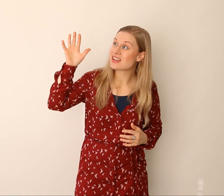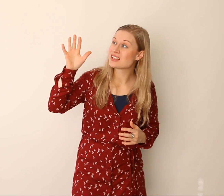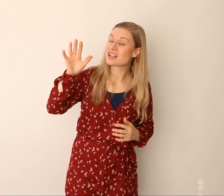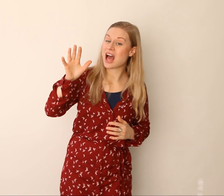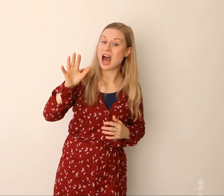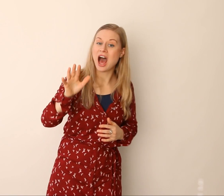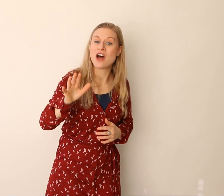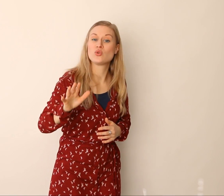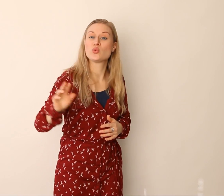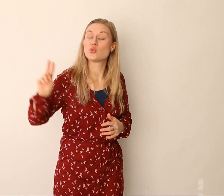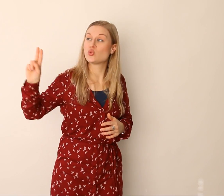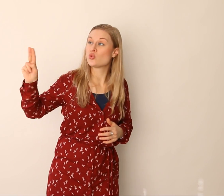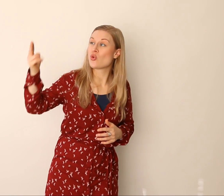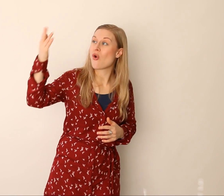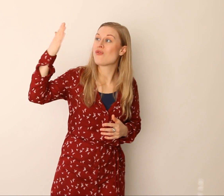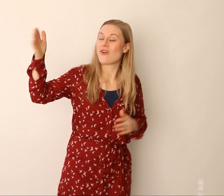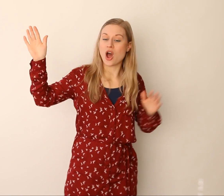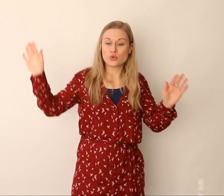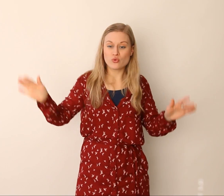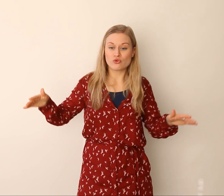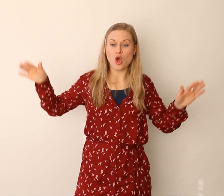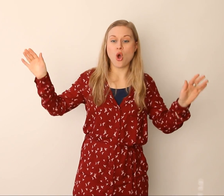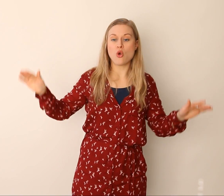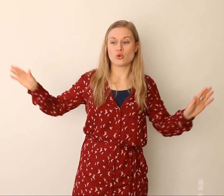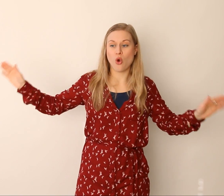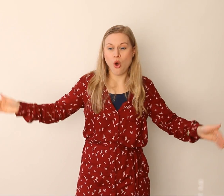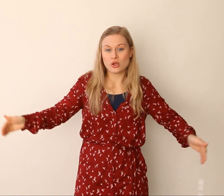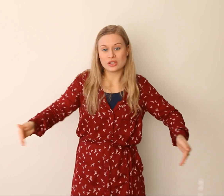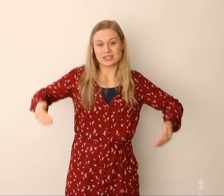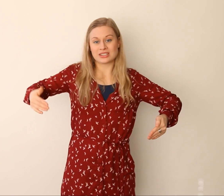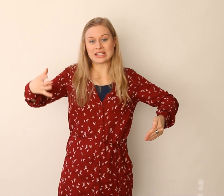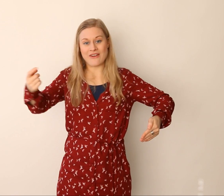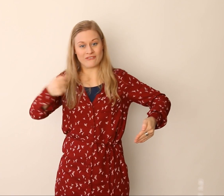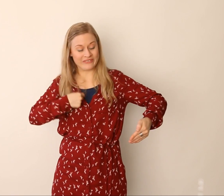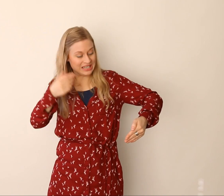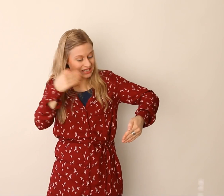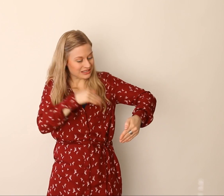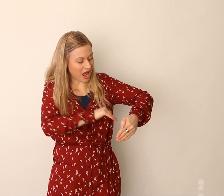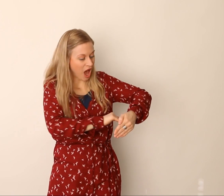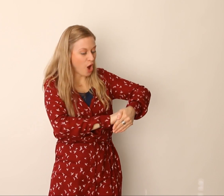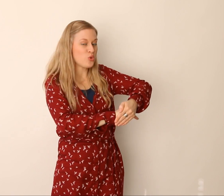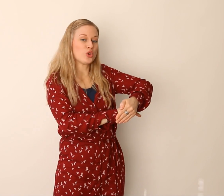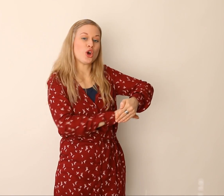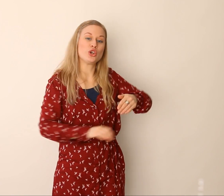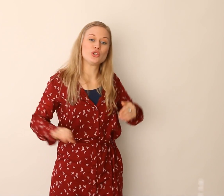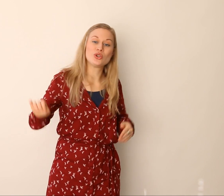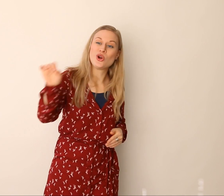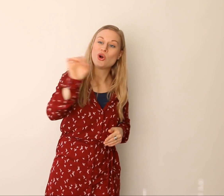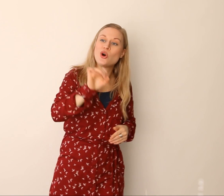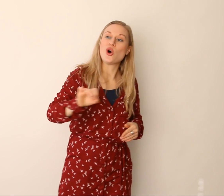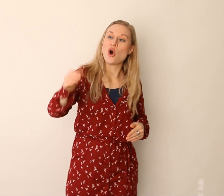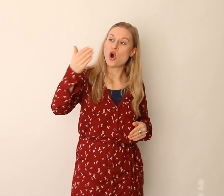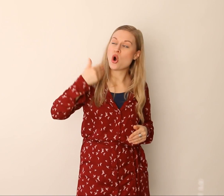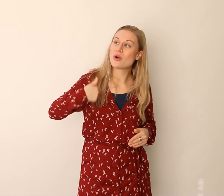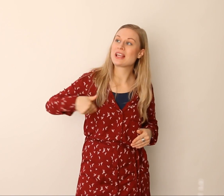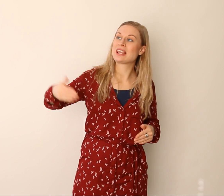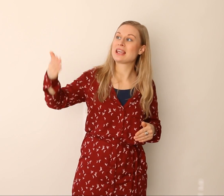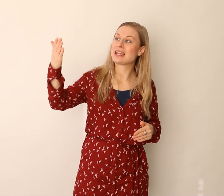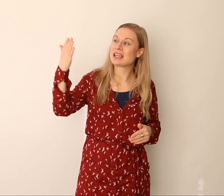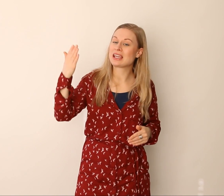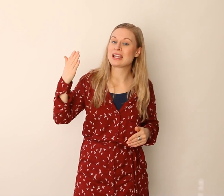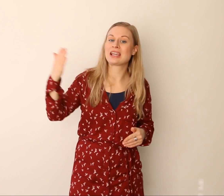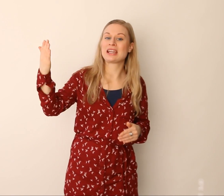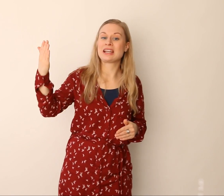In de schaduw van Uw vleugels, wil ik schuilen, o Heer.